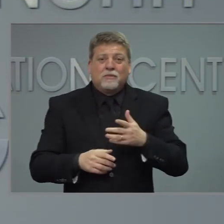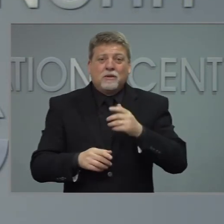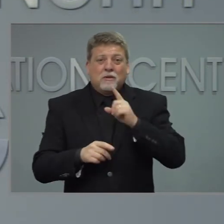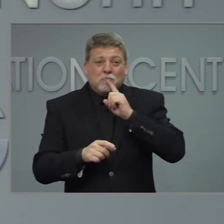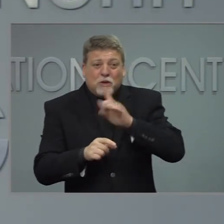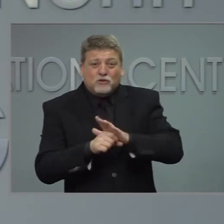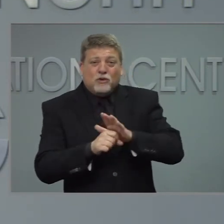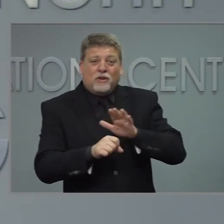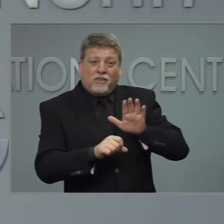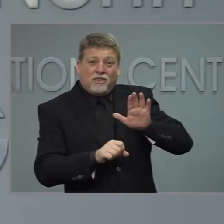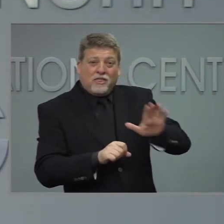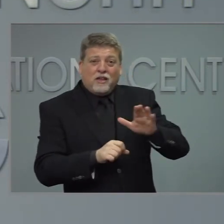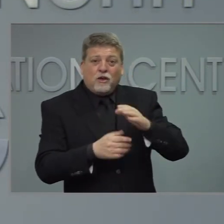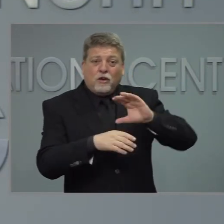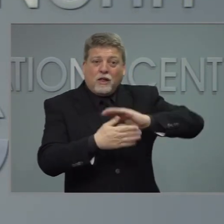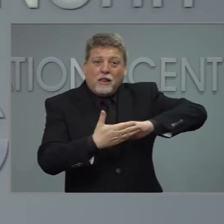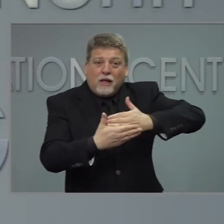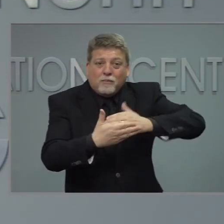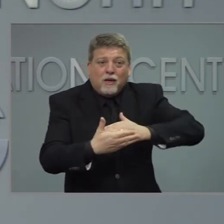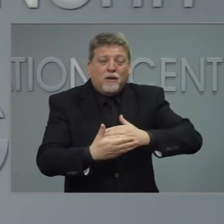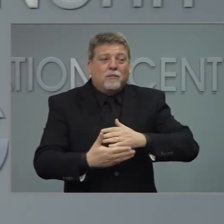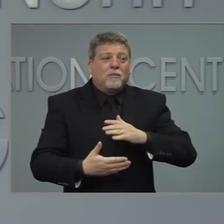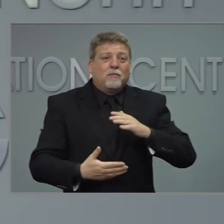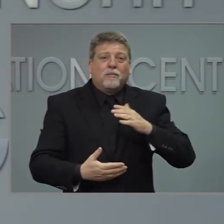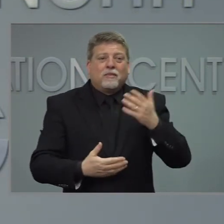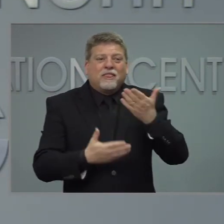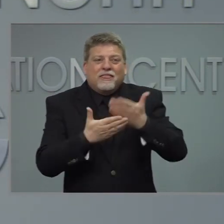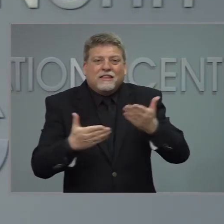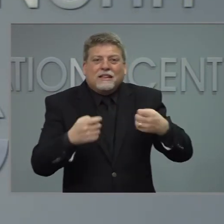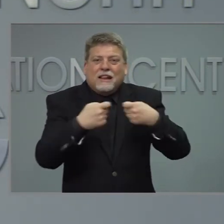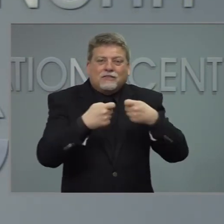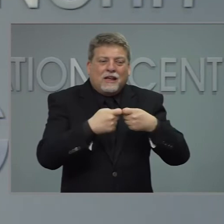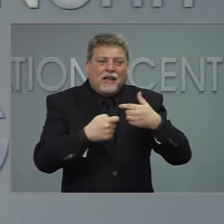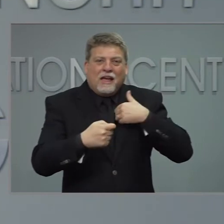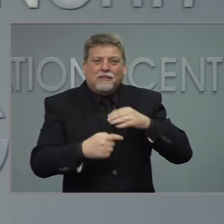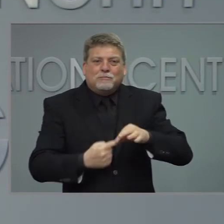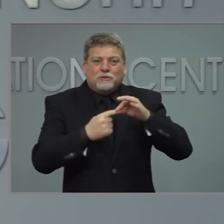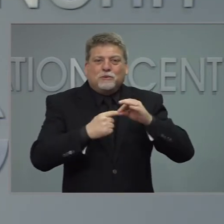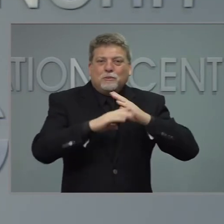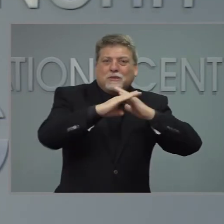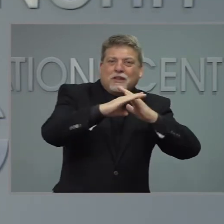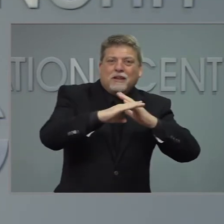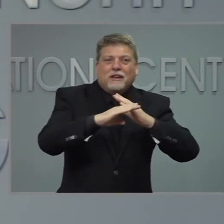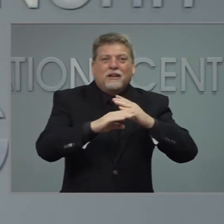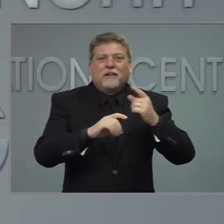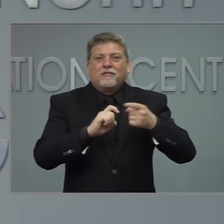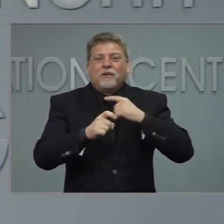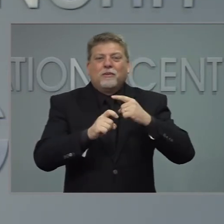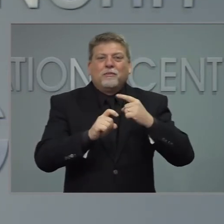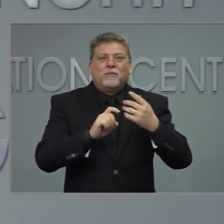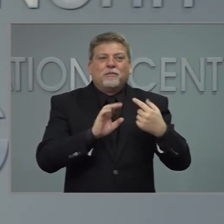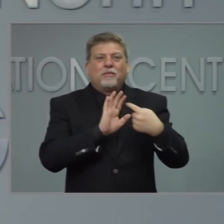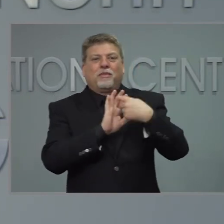supervisados y que todos los dispositivos tienen algún tipo de protección lo más posible